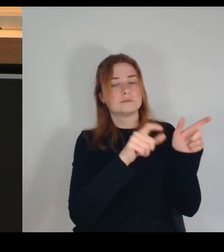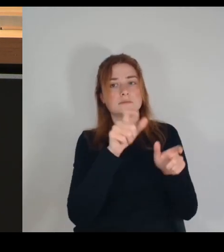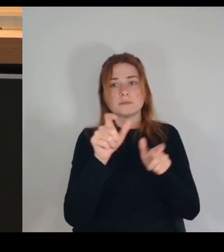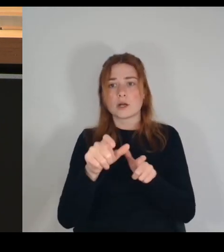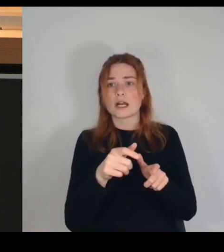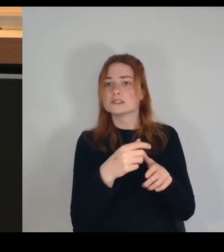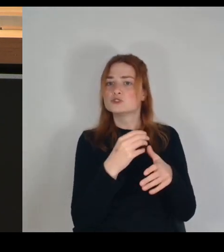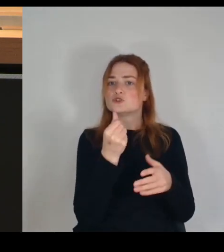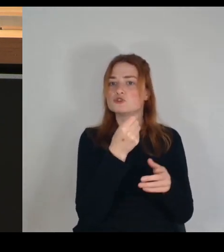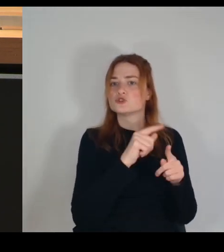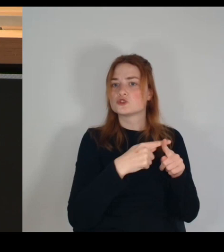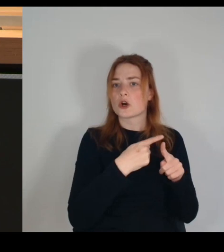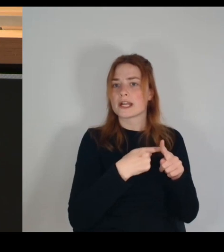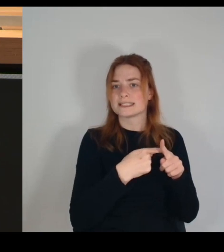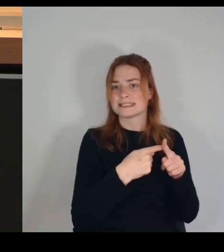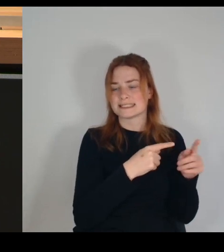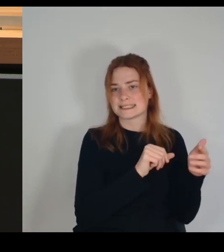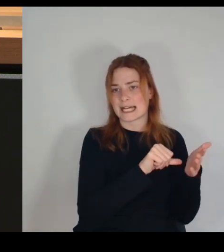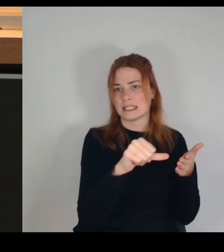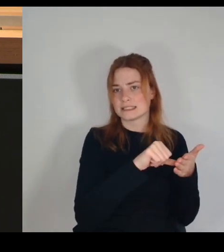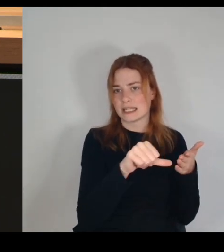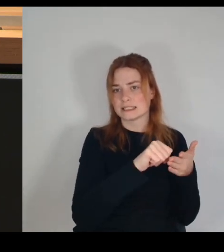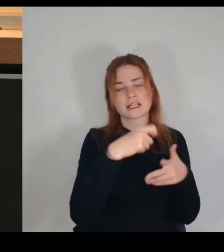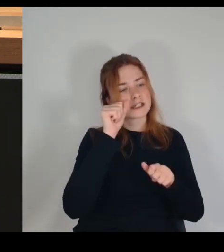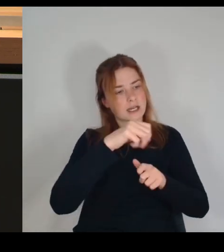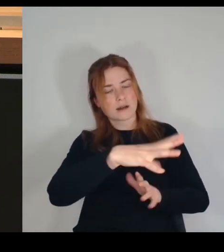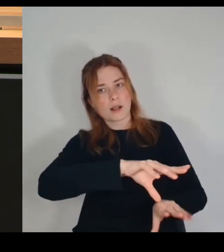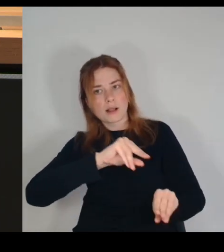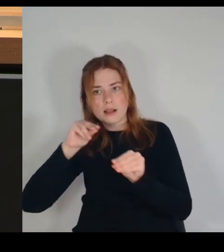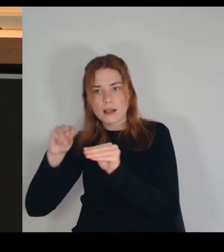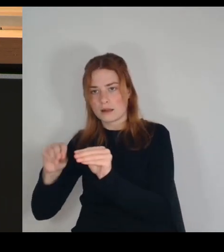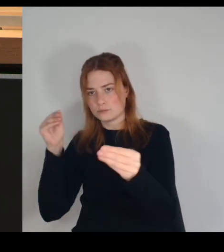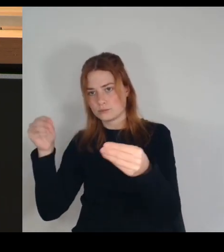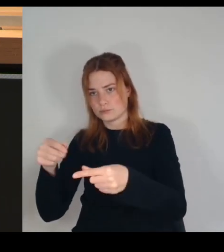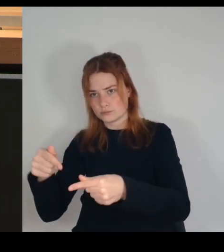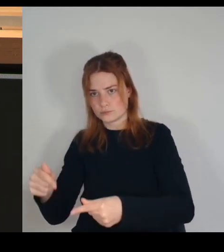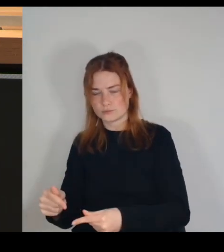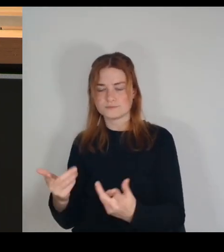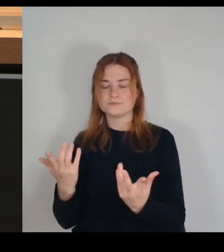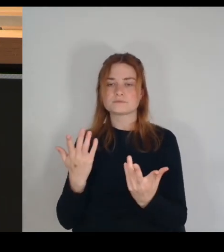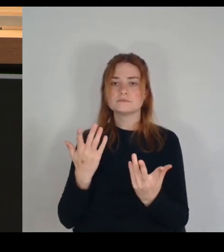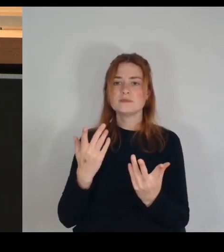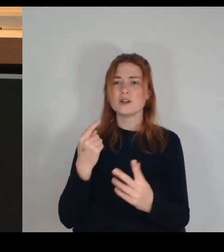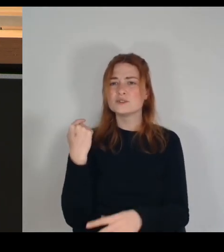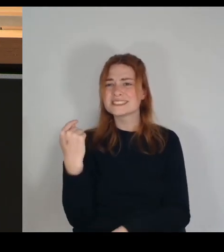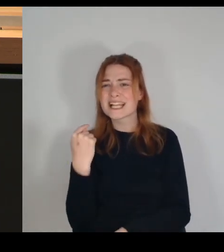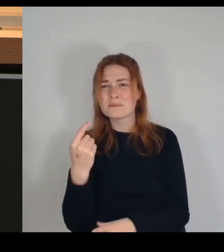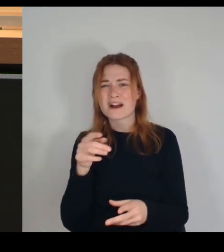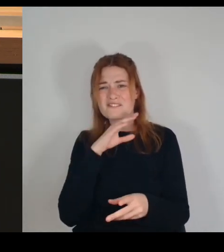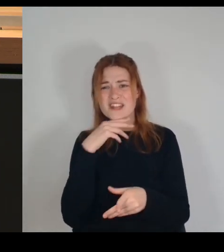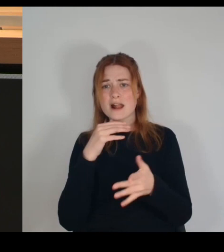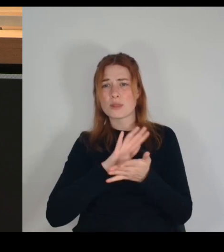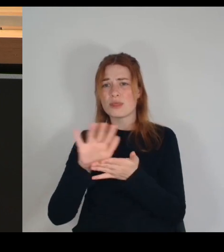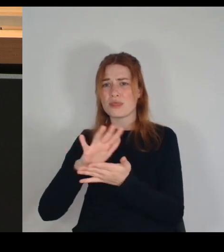müssen Sie sich nicht über klamme Kassen wundern. Wir müssen das Vergaberecht verbessern, wir müssen Bürokratie abbauen. Wir müssen